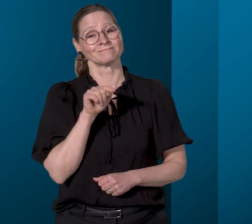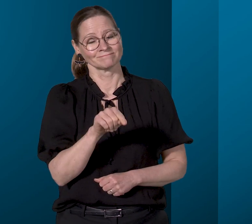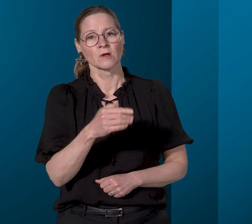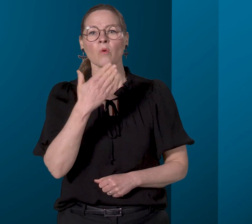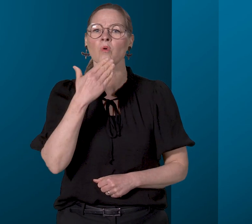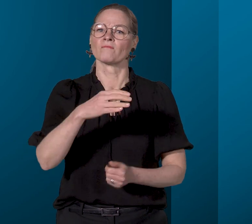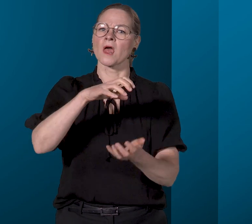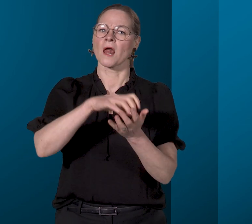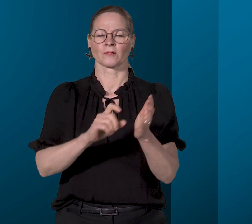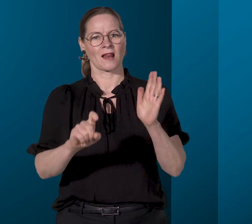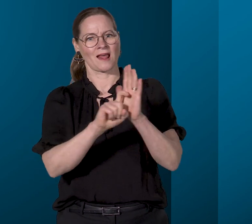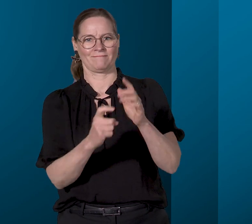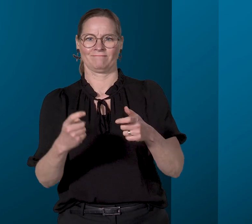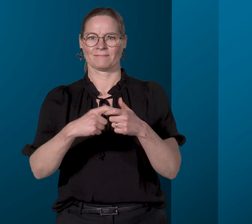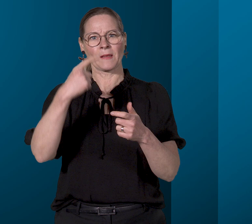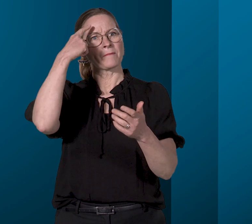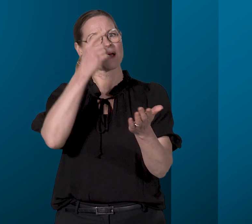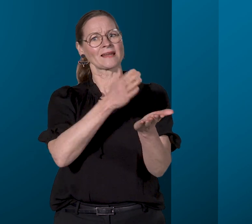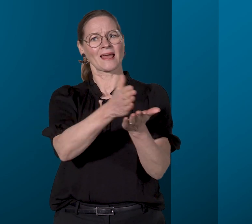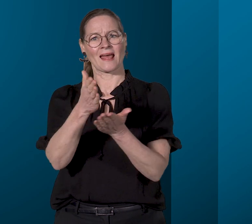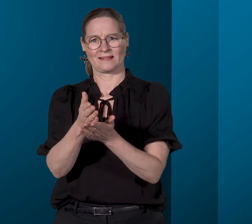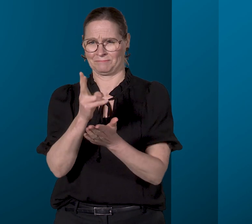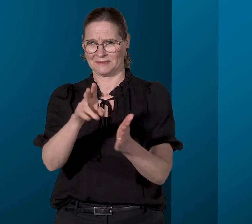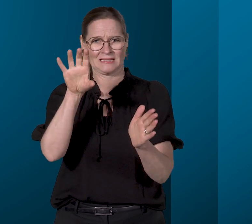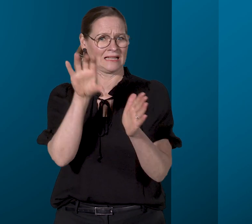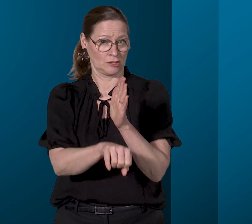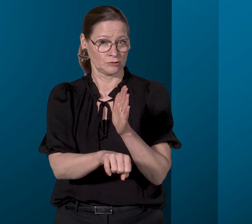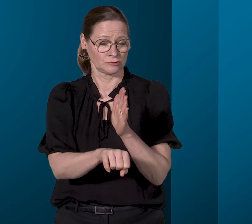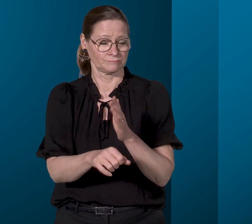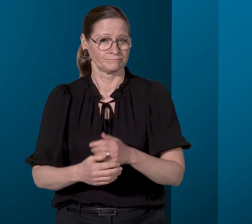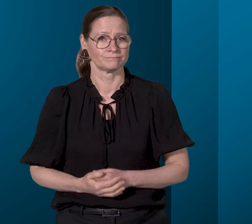Tämä rikkoo hyvään hallintolakiin liittyviä periaatteita.